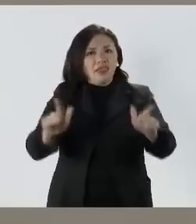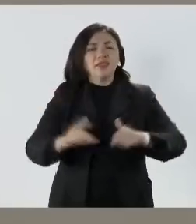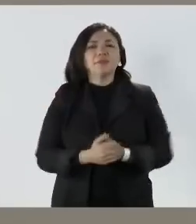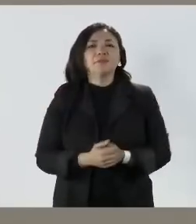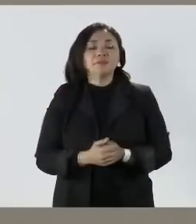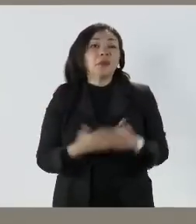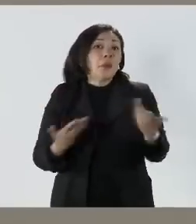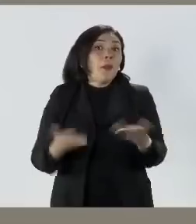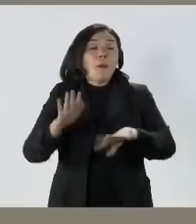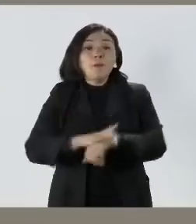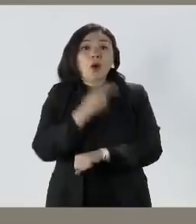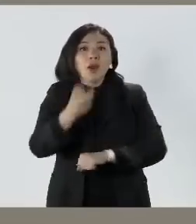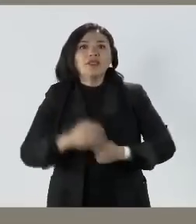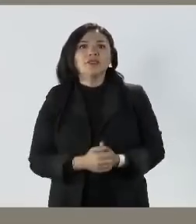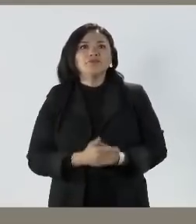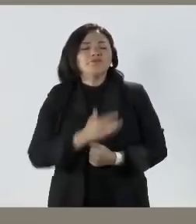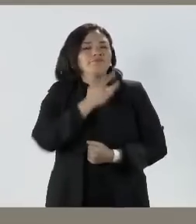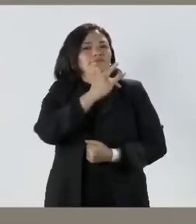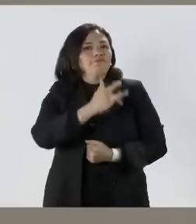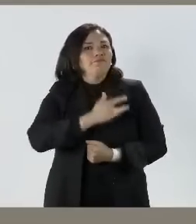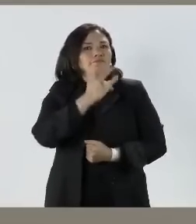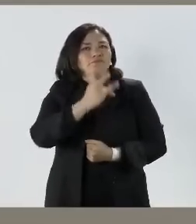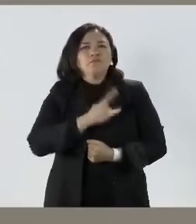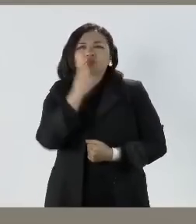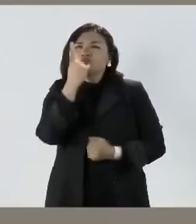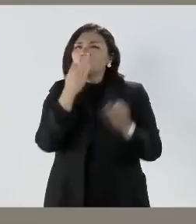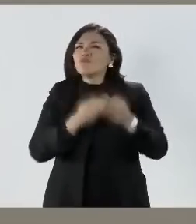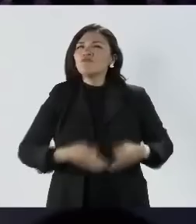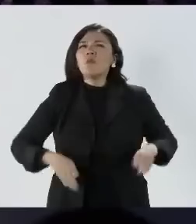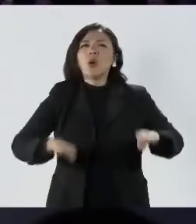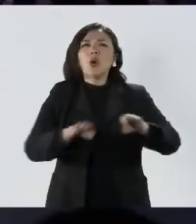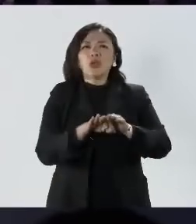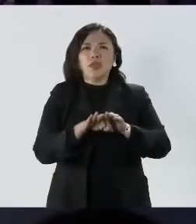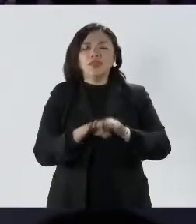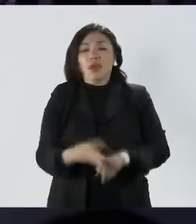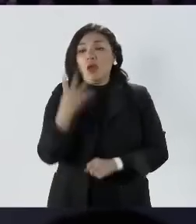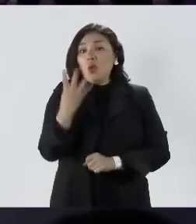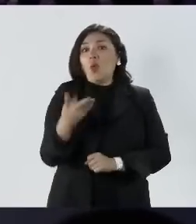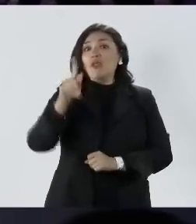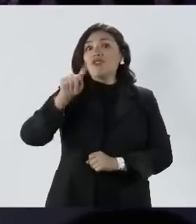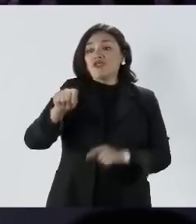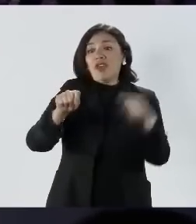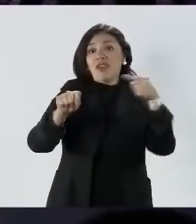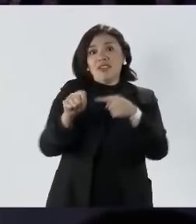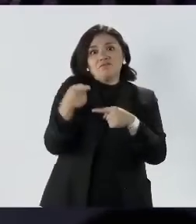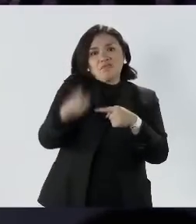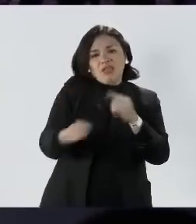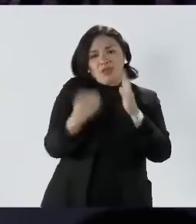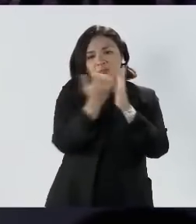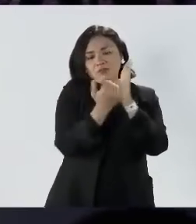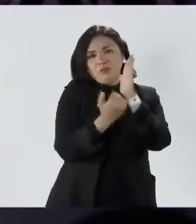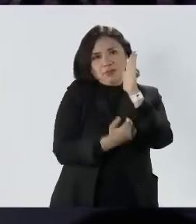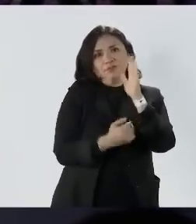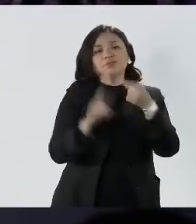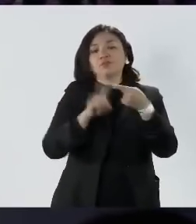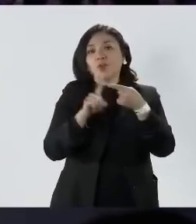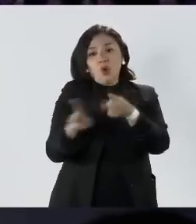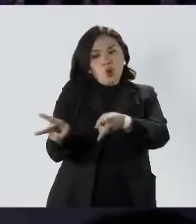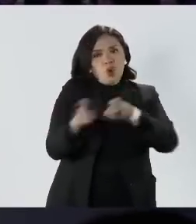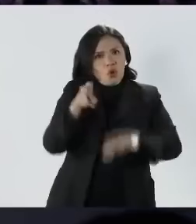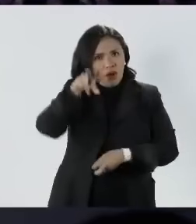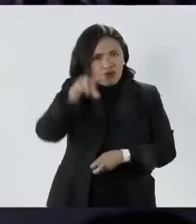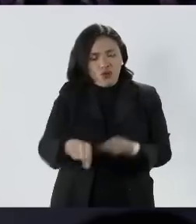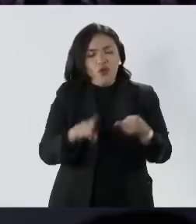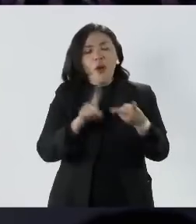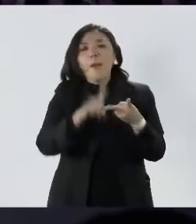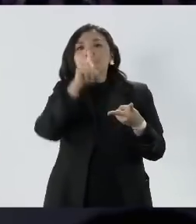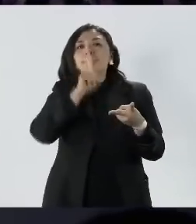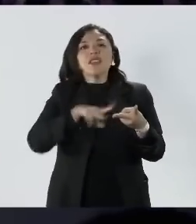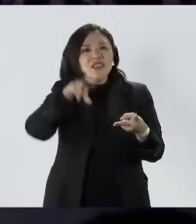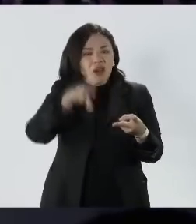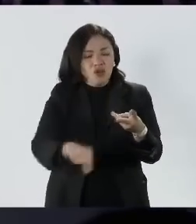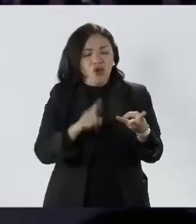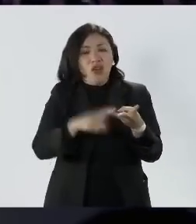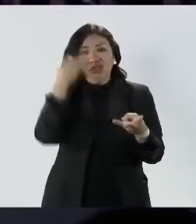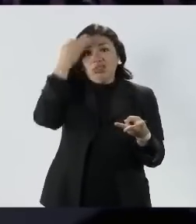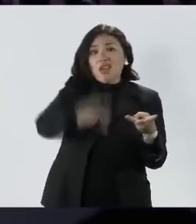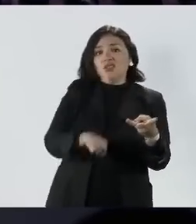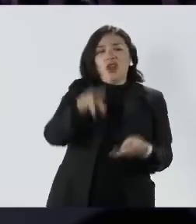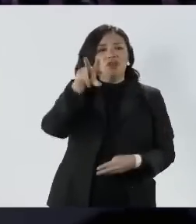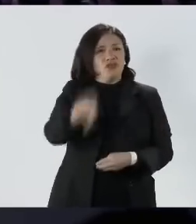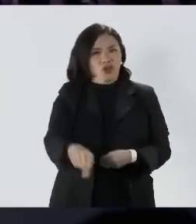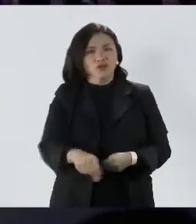que nos mueven los principios de la transformación no robar no mentir y no traicionar al pueblo